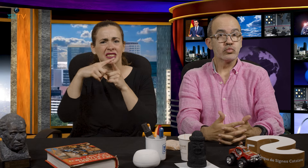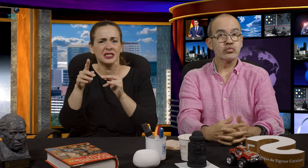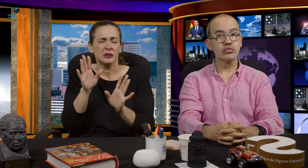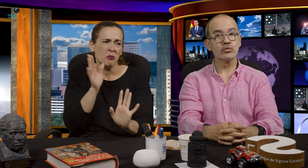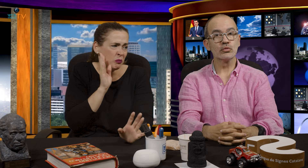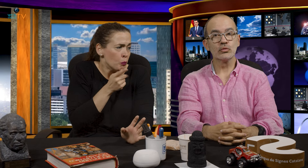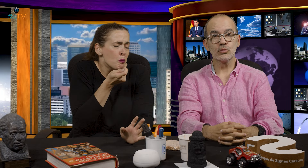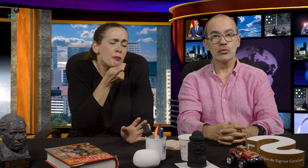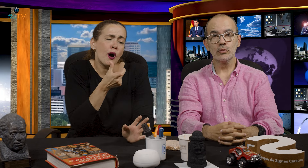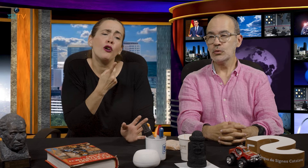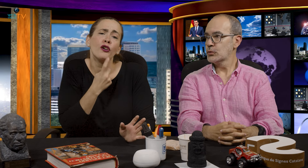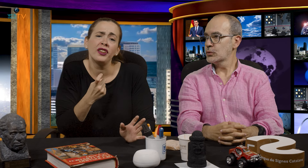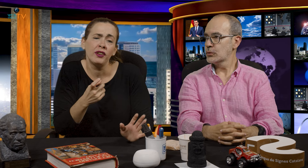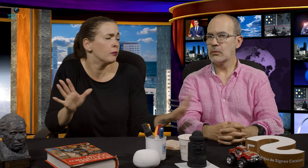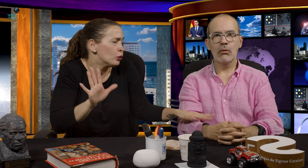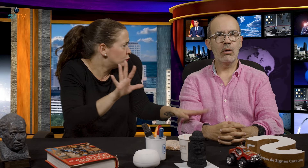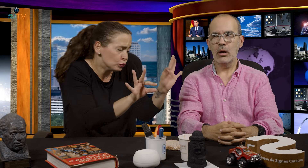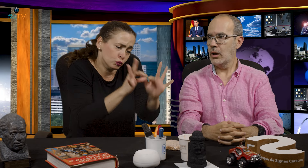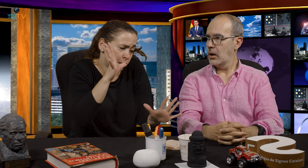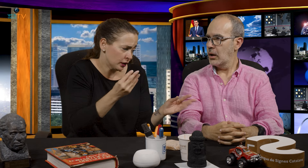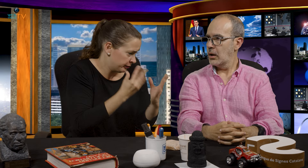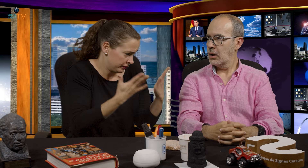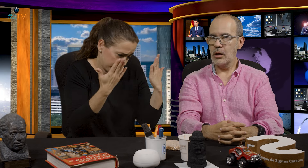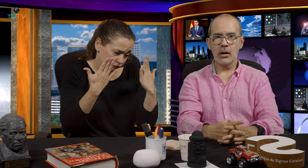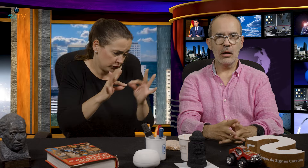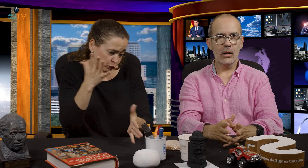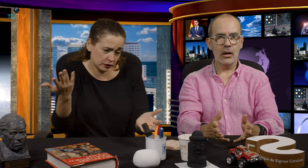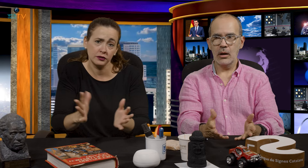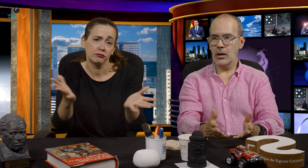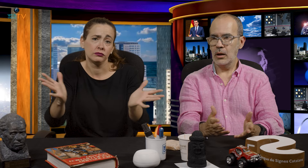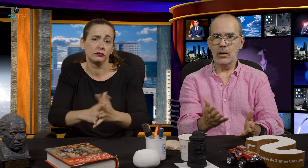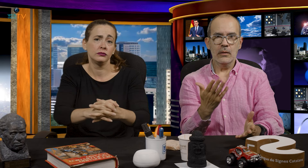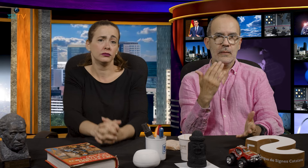Me parece un poco difícil, aunque está bien que tengas esa suerte,